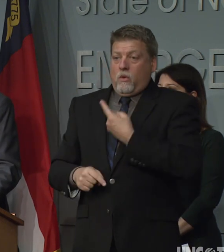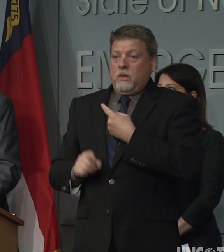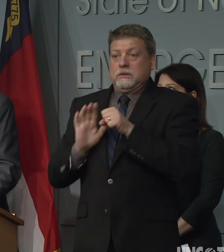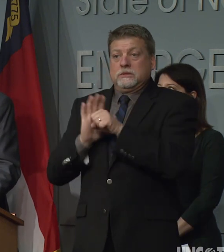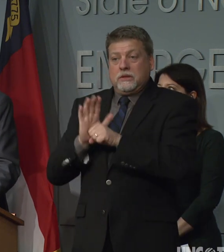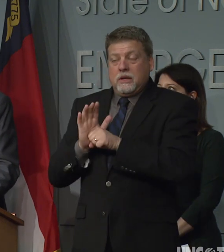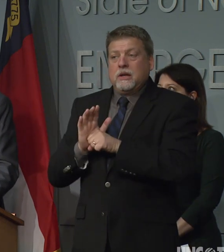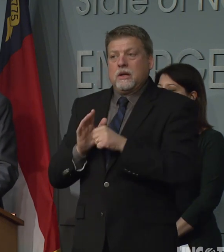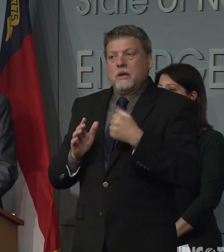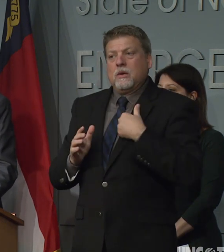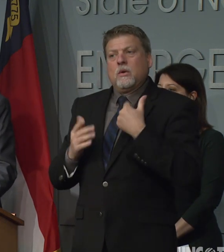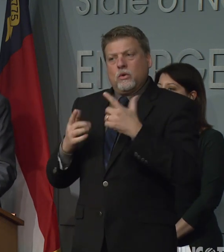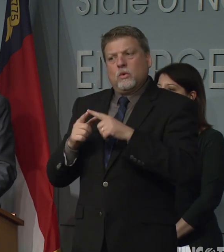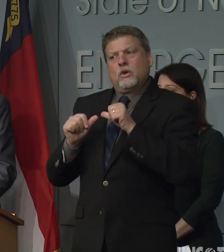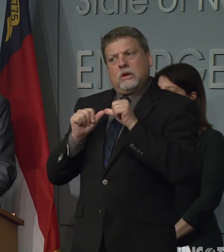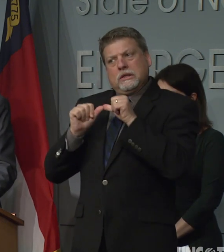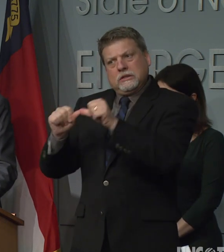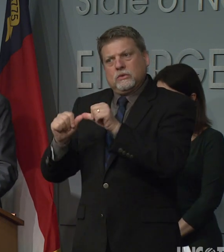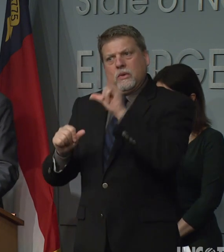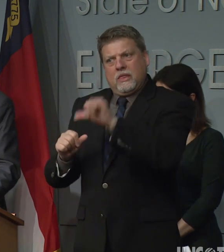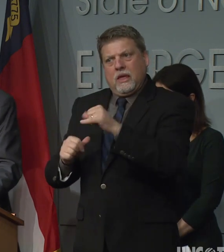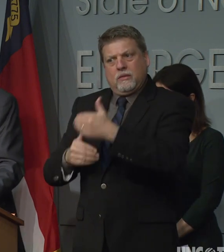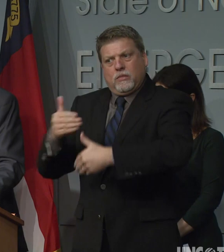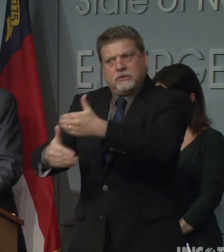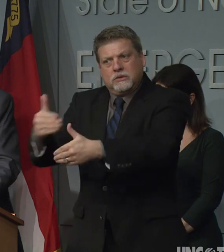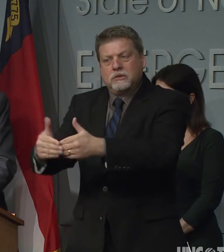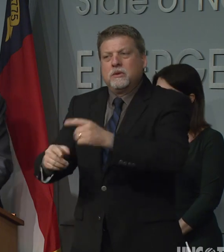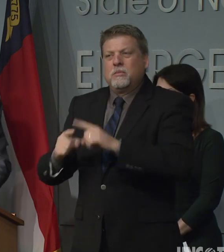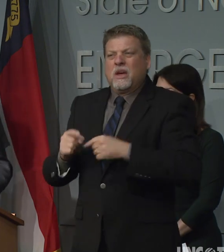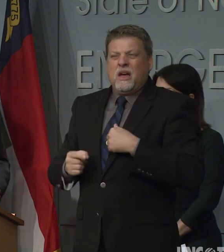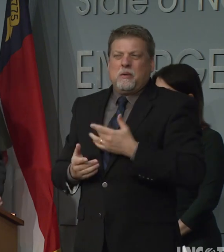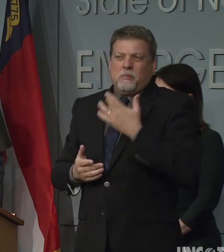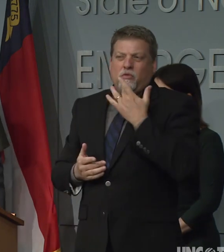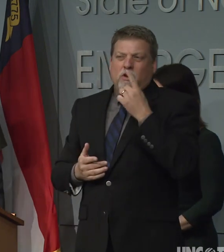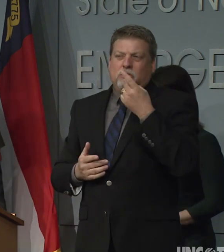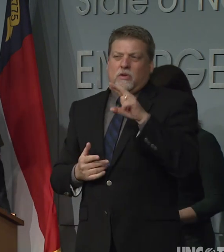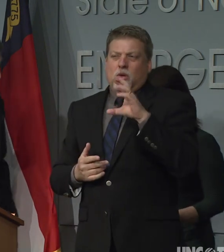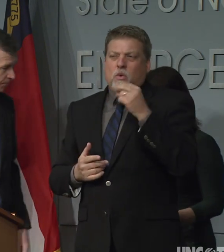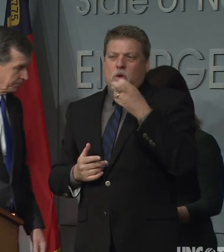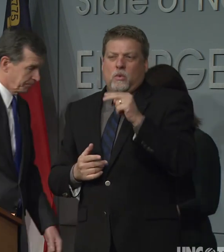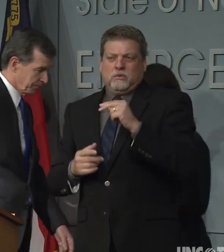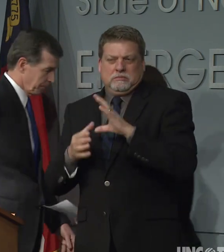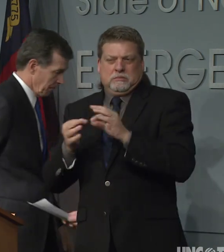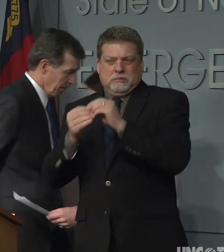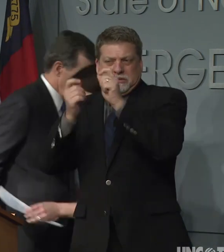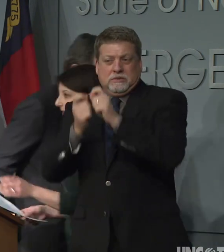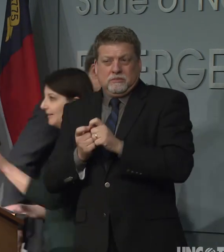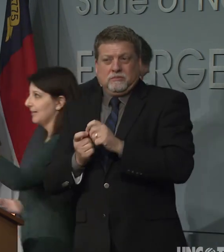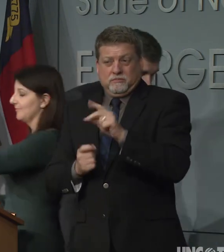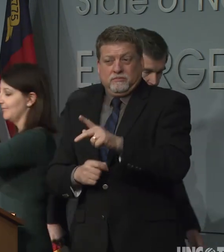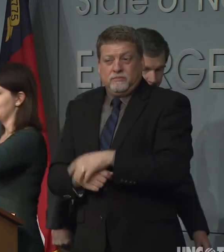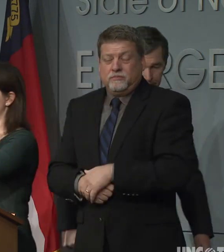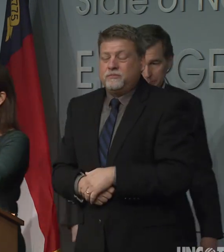pruebas y nosotros queremos trabajar para asesinar nos de que esto suceda. Quiero que Nicky sea la secretaría con la